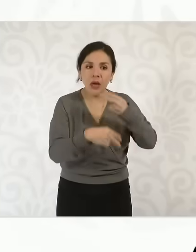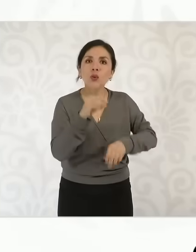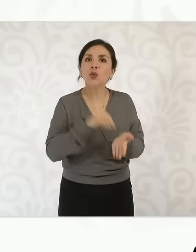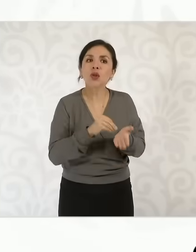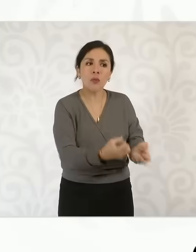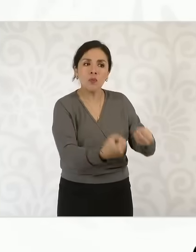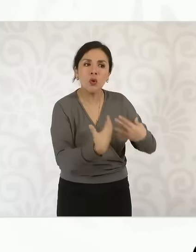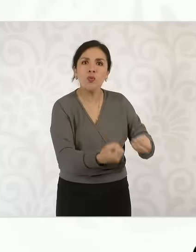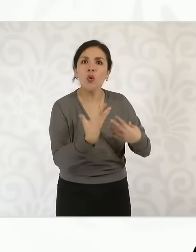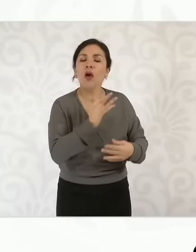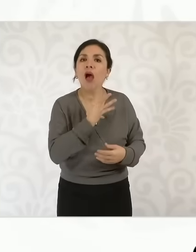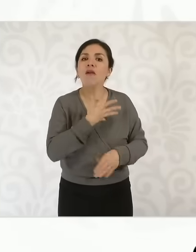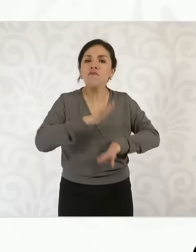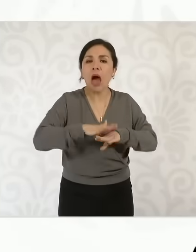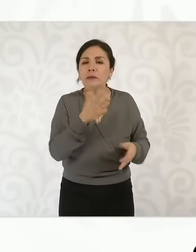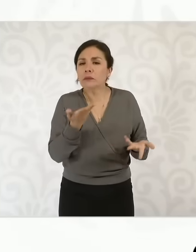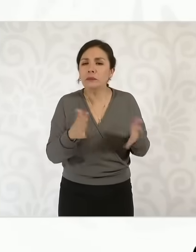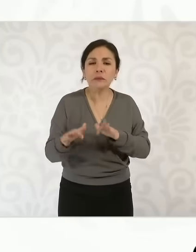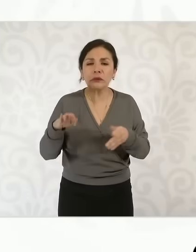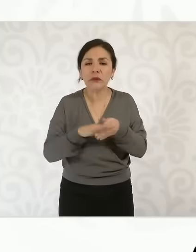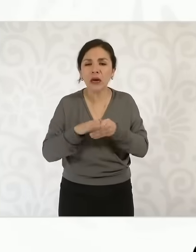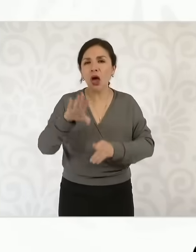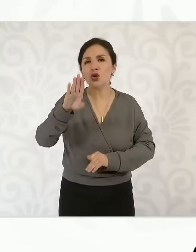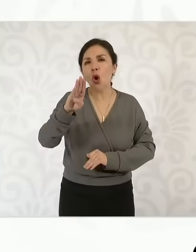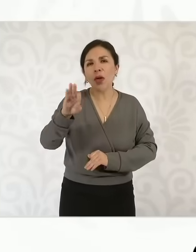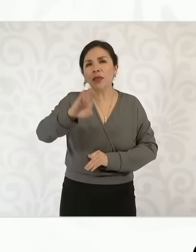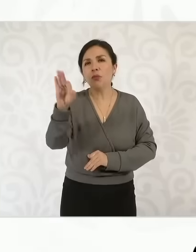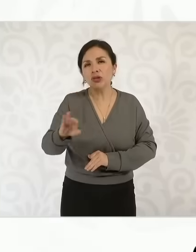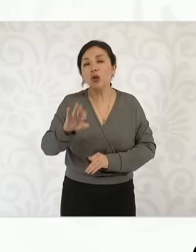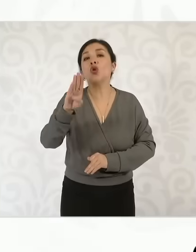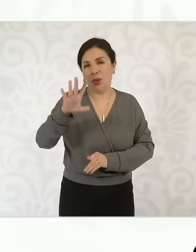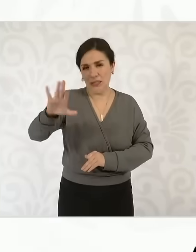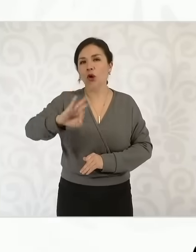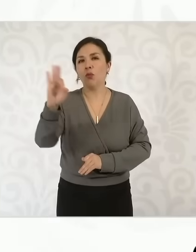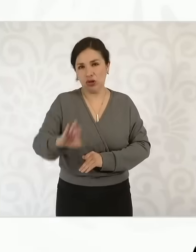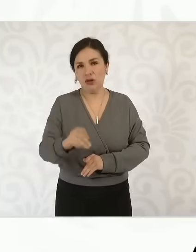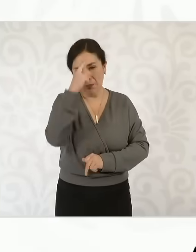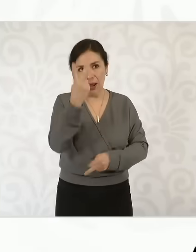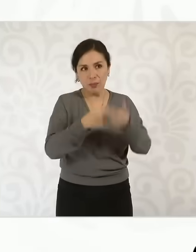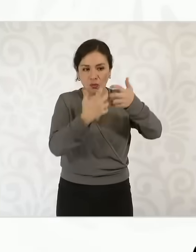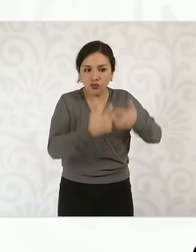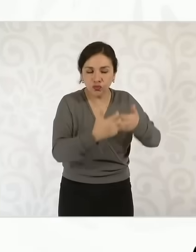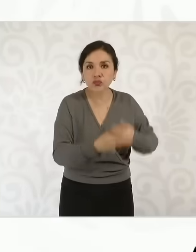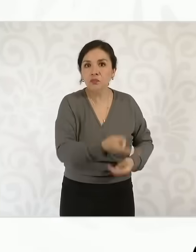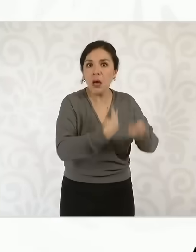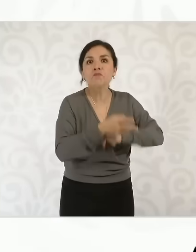de de 90% de la producción, 95% de la producción nacional. Acuérdense que la